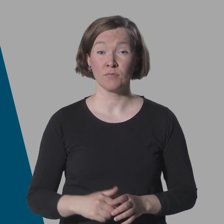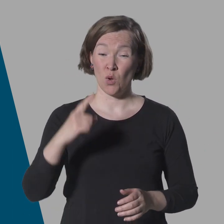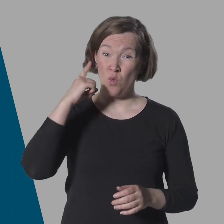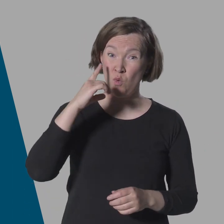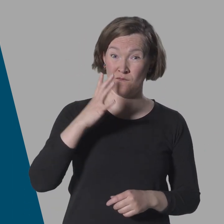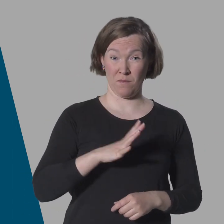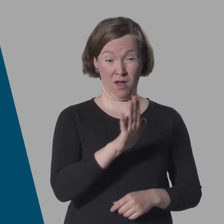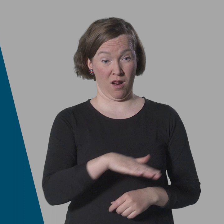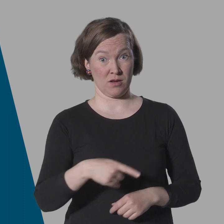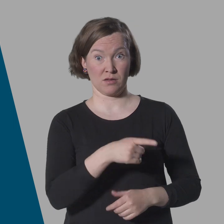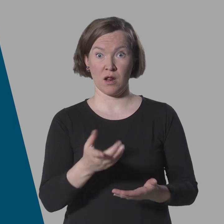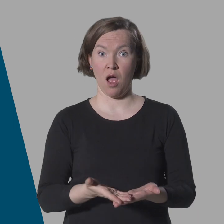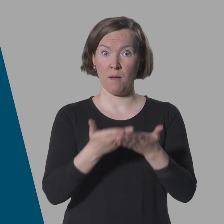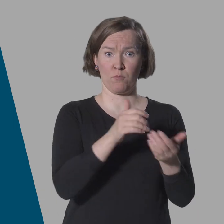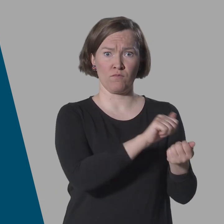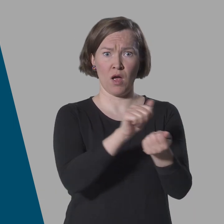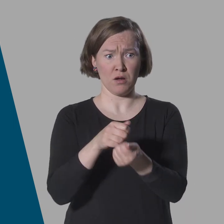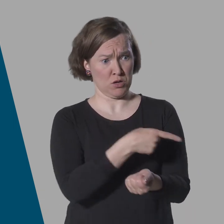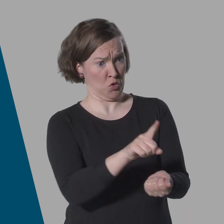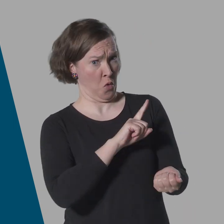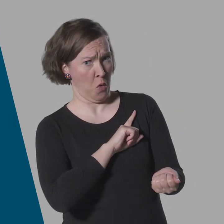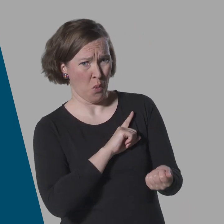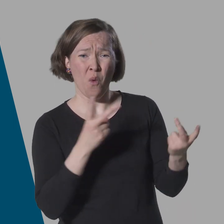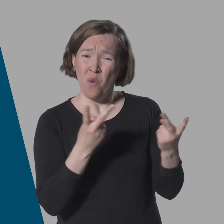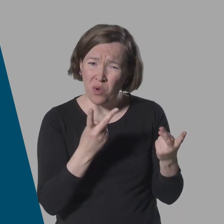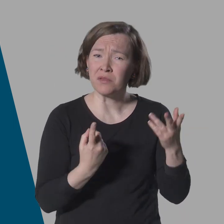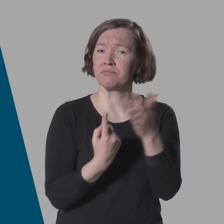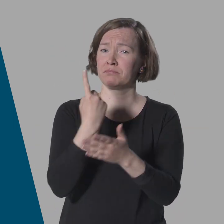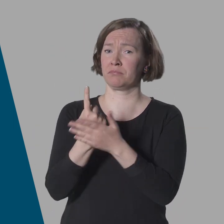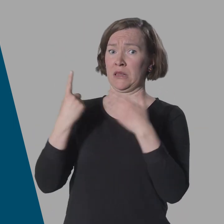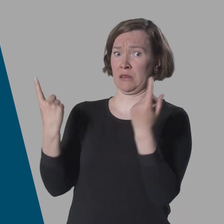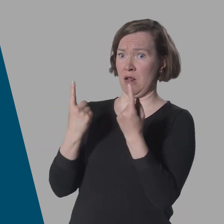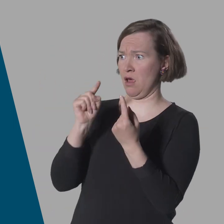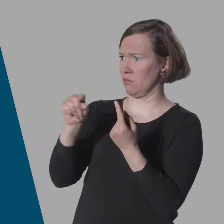Kuulovammaisten lasten on apuvälineistä huolimatta vaikea kuulla -